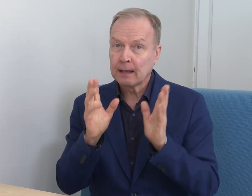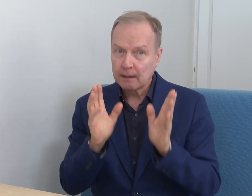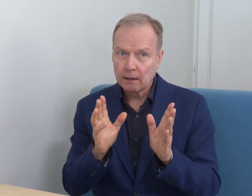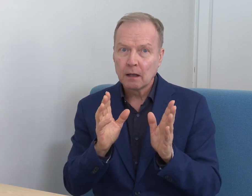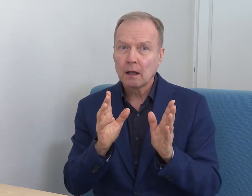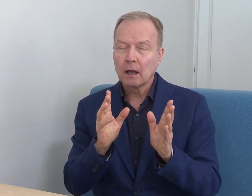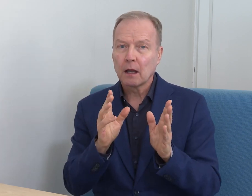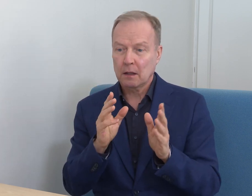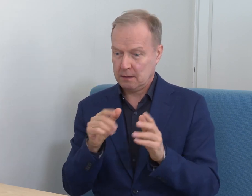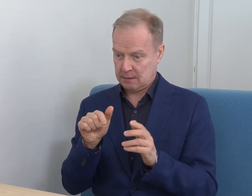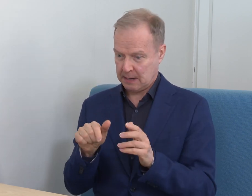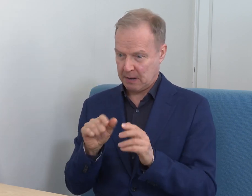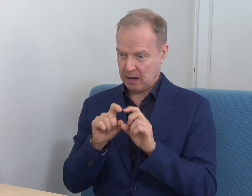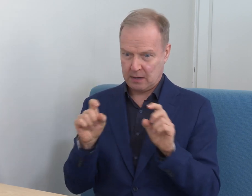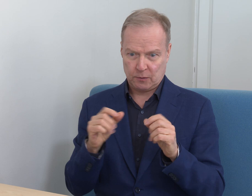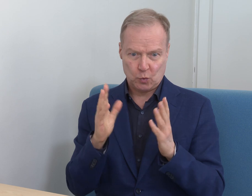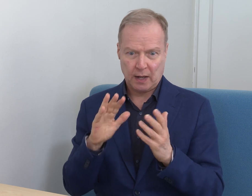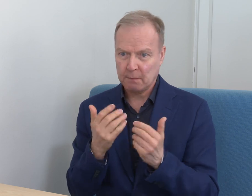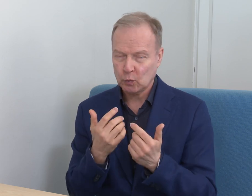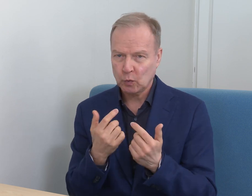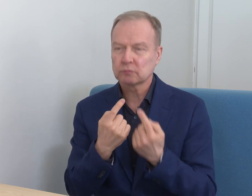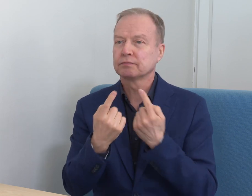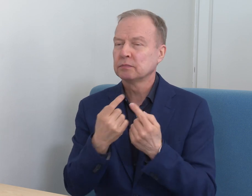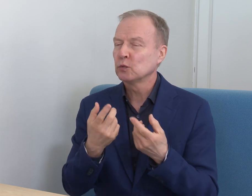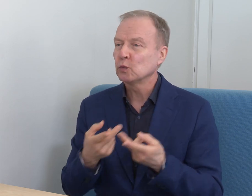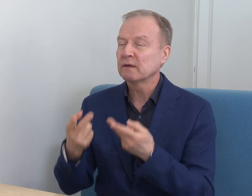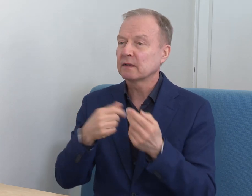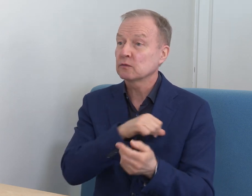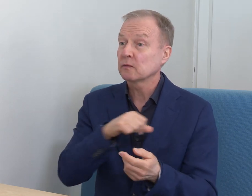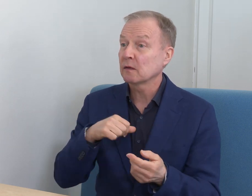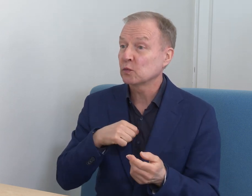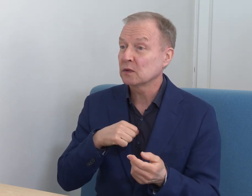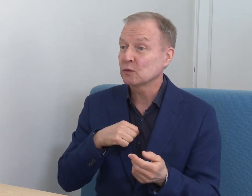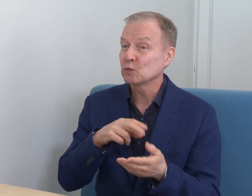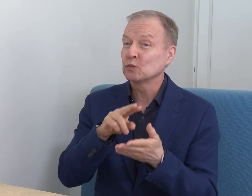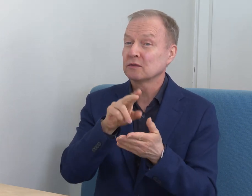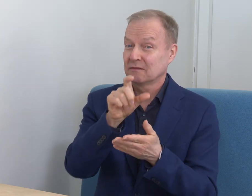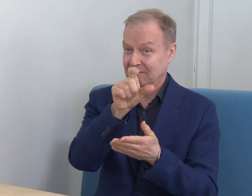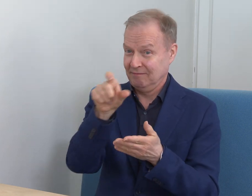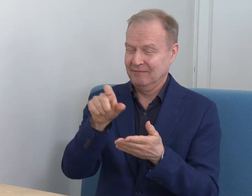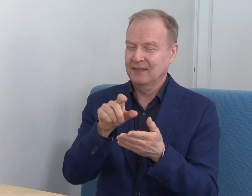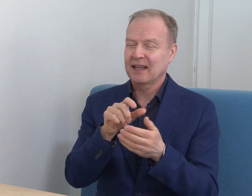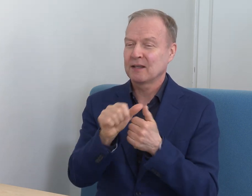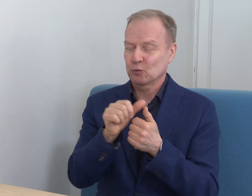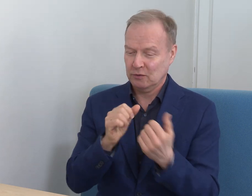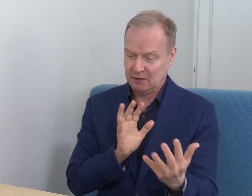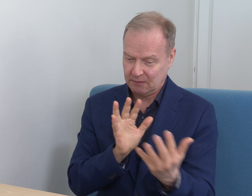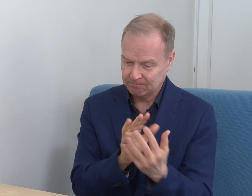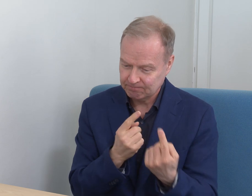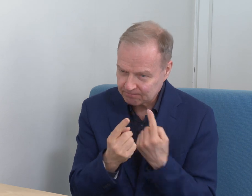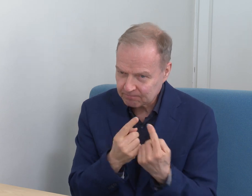Työelämätulkkaukseen liittyen on käyty YVV:n kanssa keskusteluja.